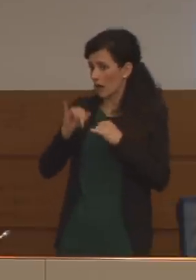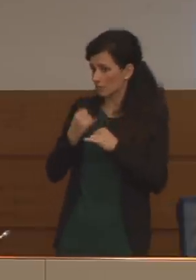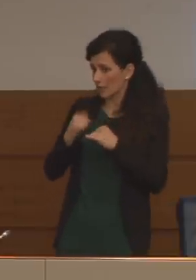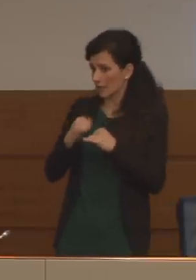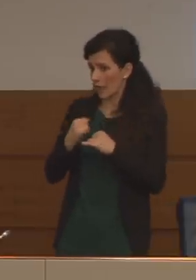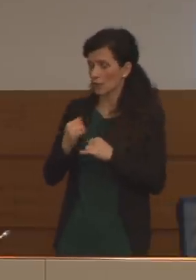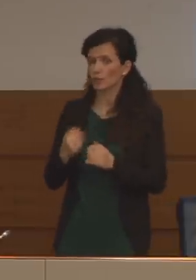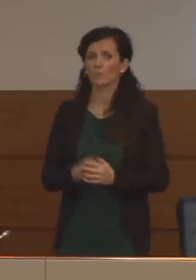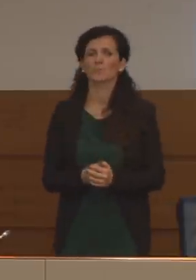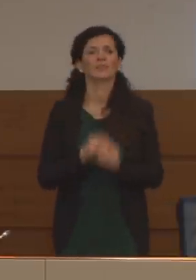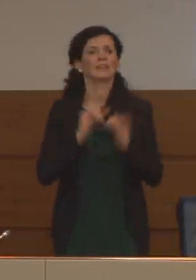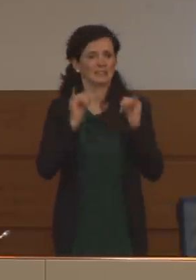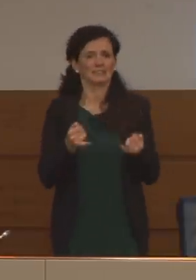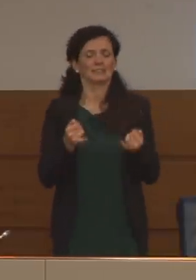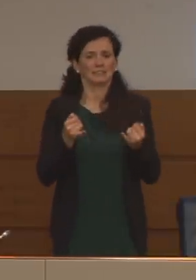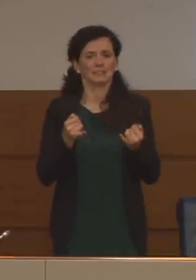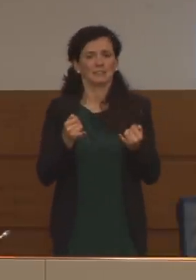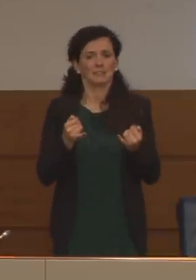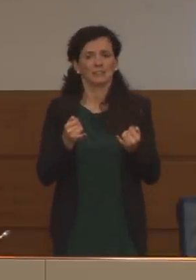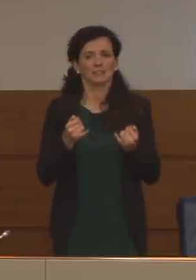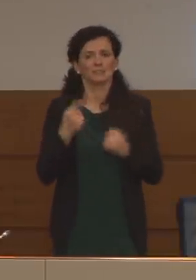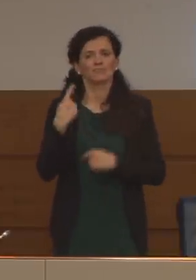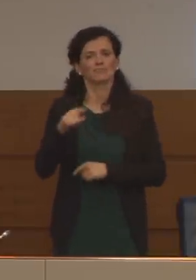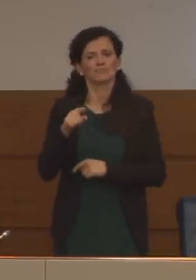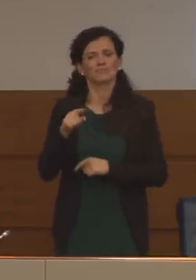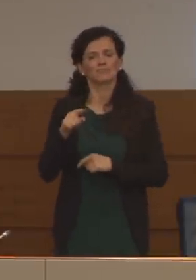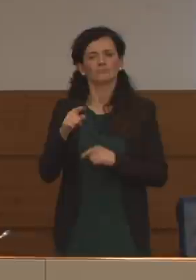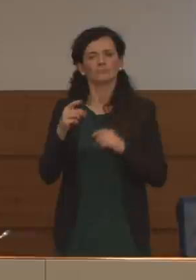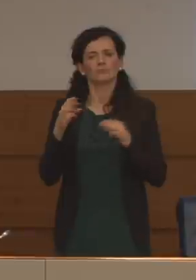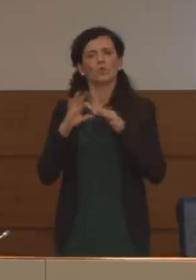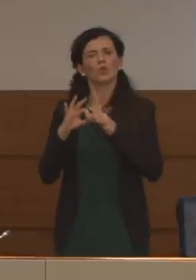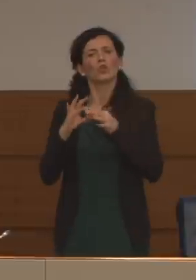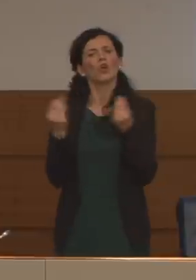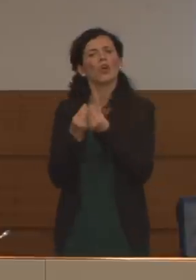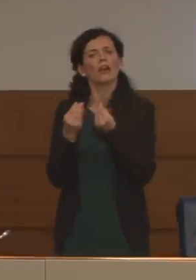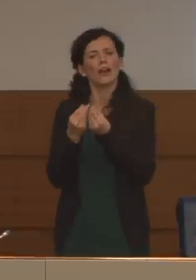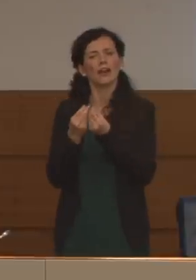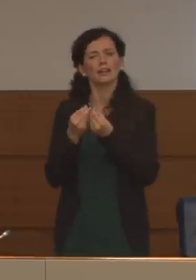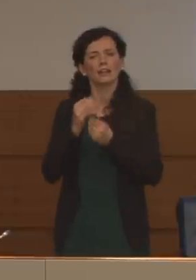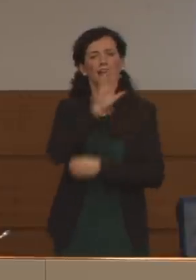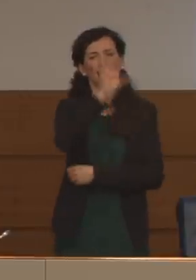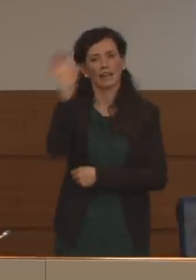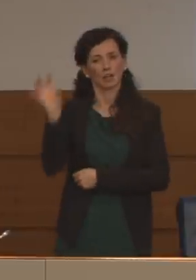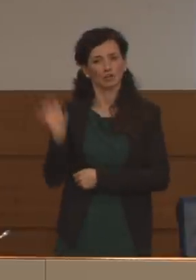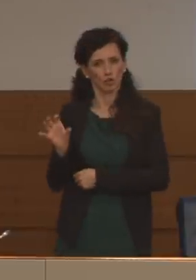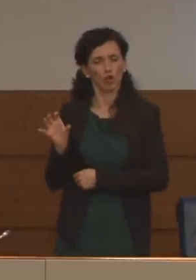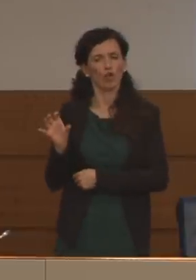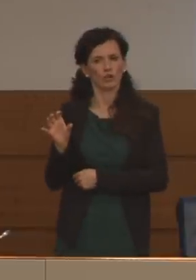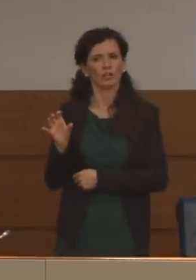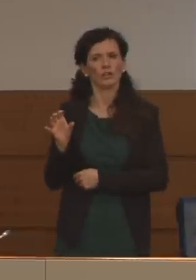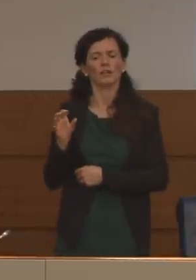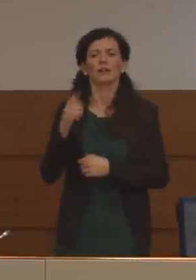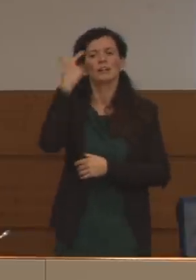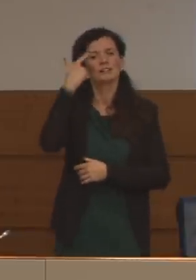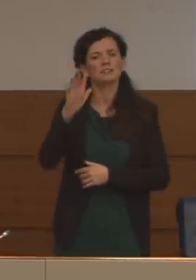Sì su questo abbiamo già lavorato con i colleghi delle regioni interessate, sapete che la protezione civile ha